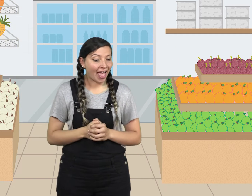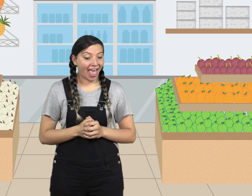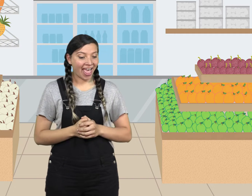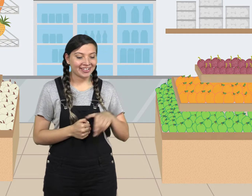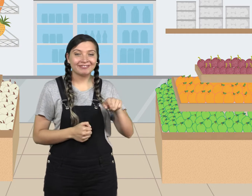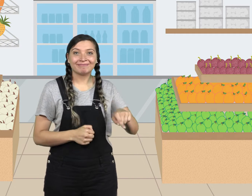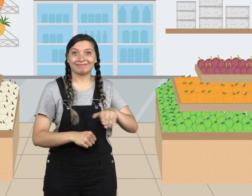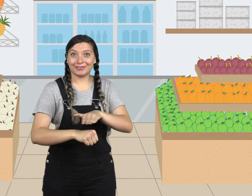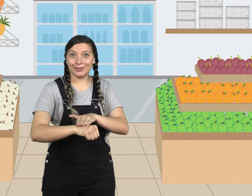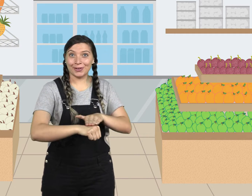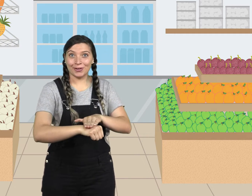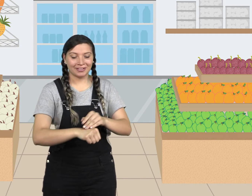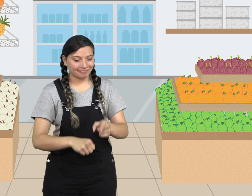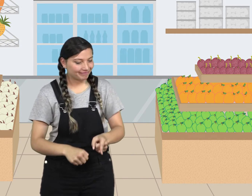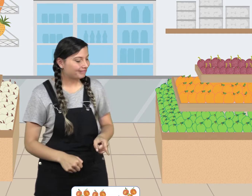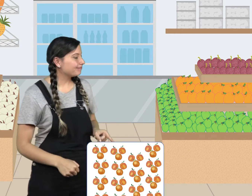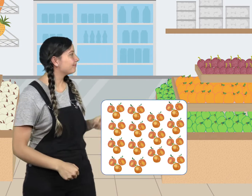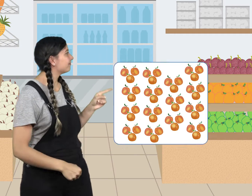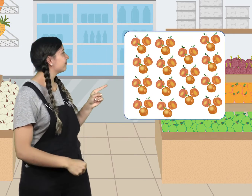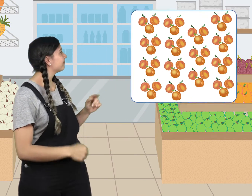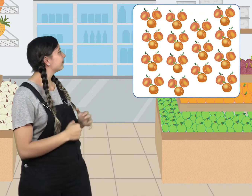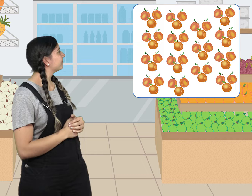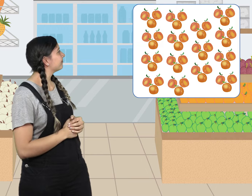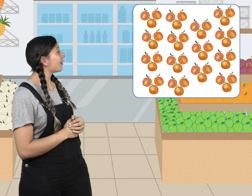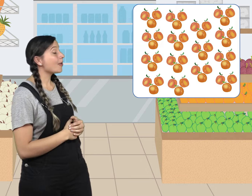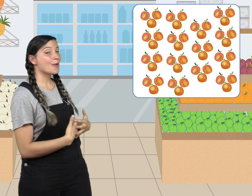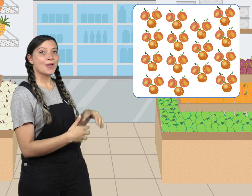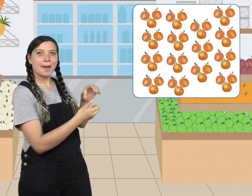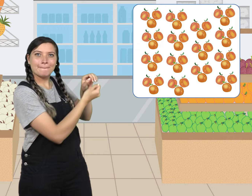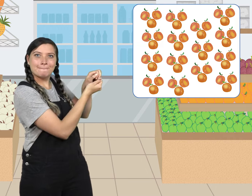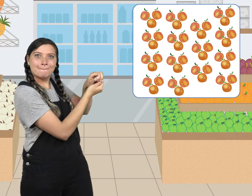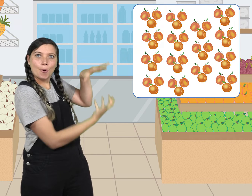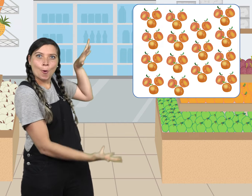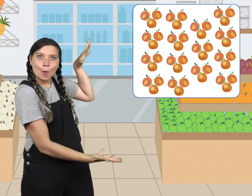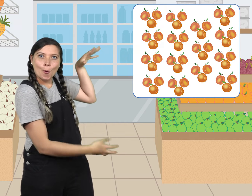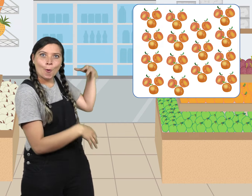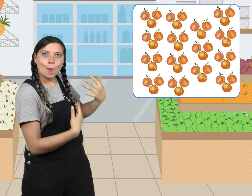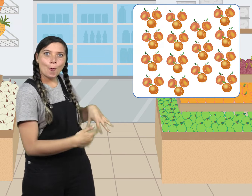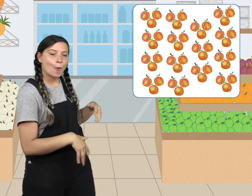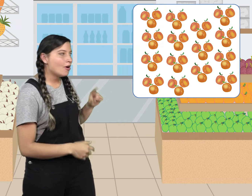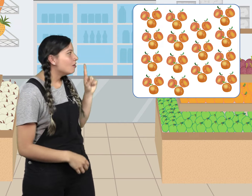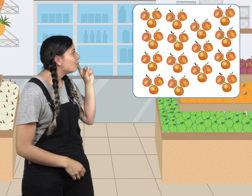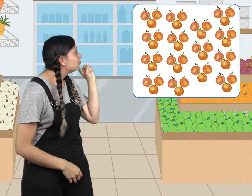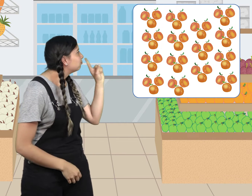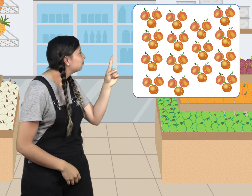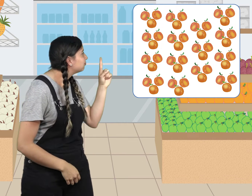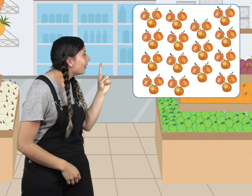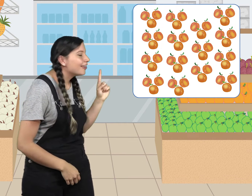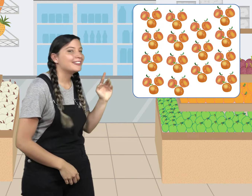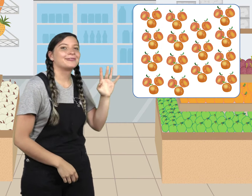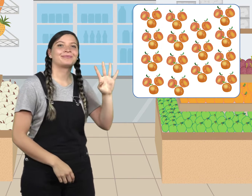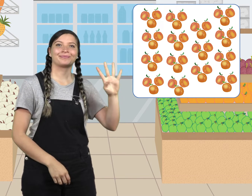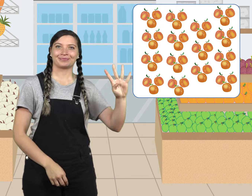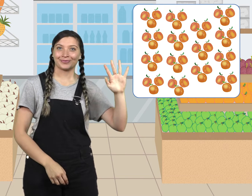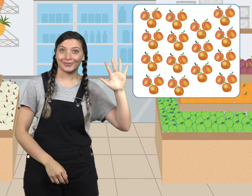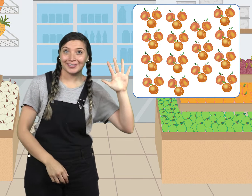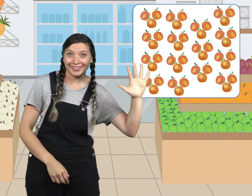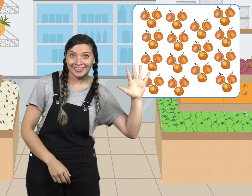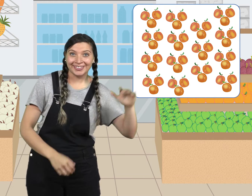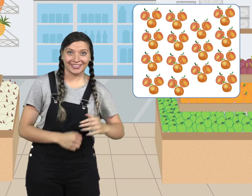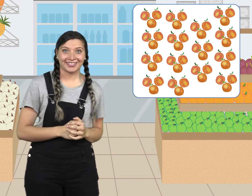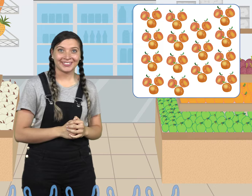Tenemos una gran cantidad de duraznos, el total de estos son cuarenta y cinco.